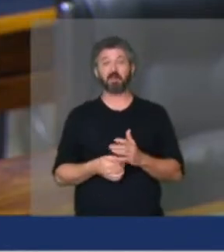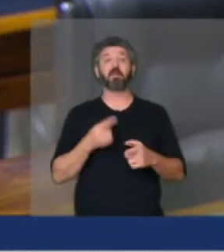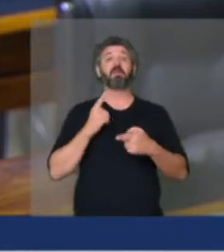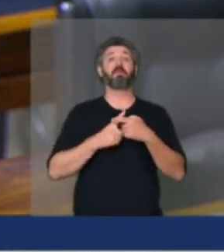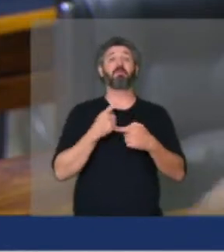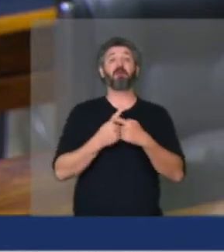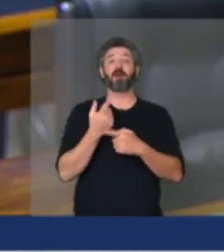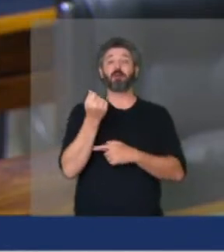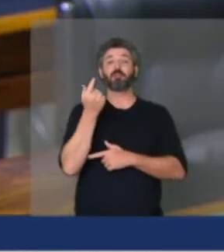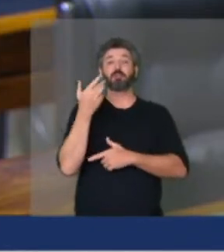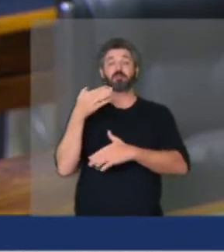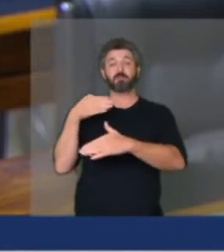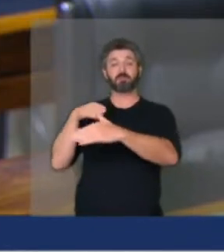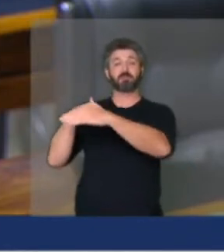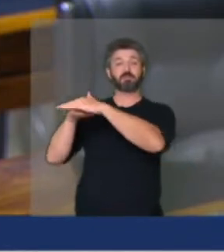MANTÉM RECURSOS EM OFF-SHORE EM PARAÍSO FISCAL E,